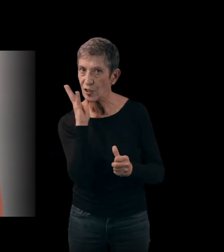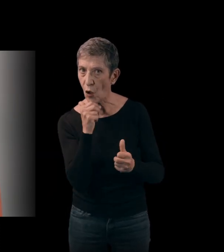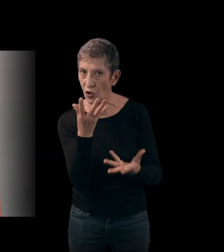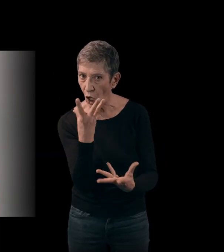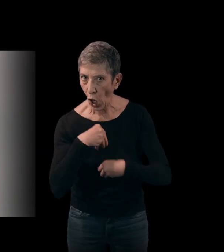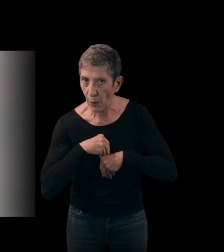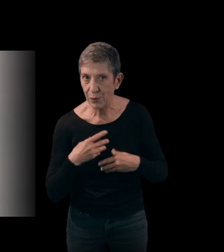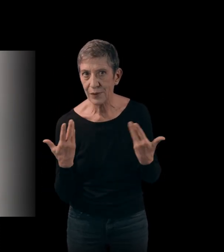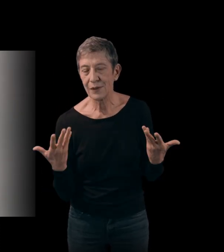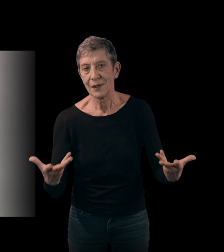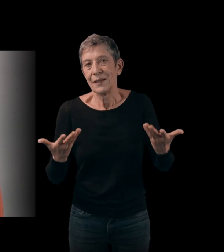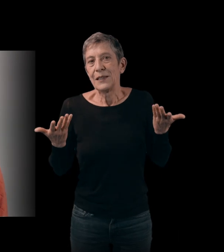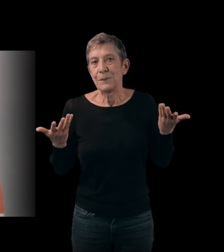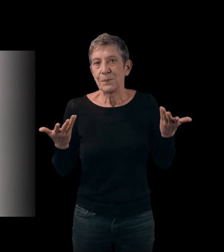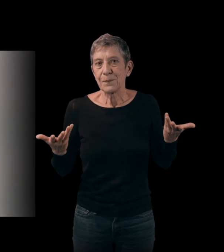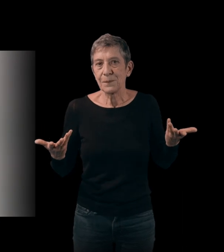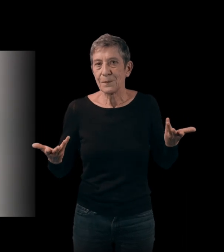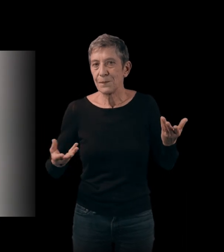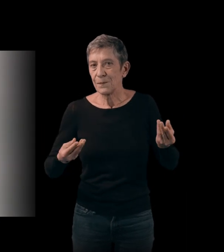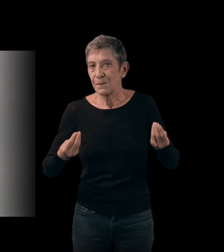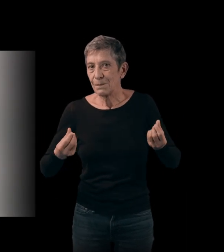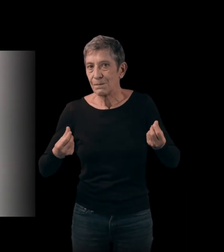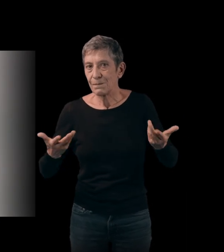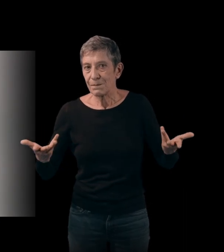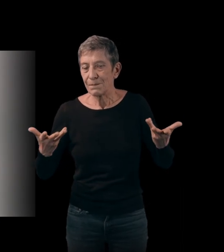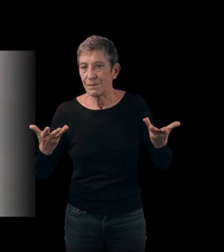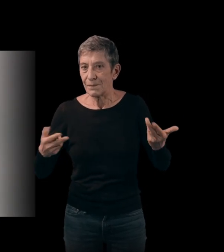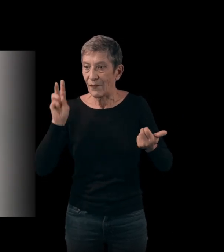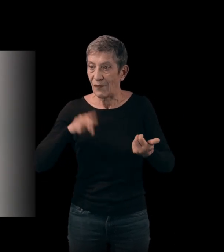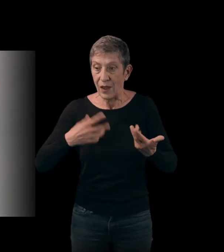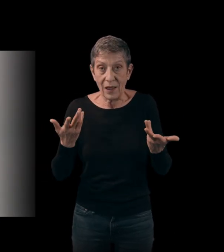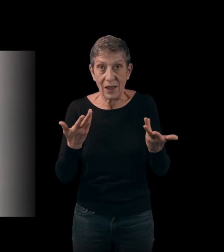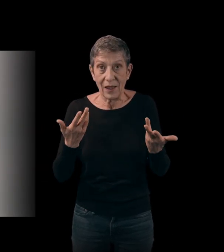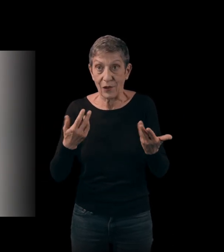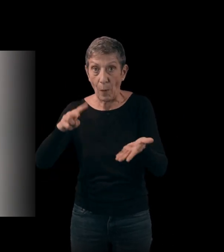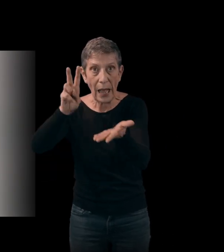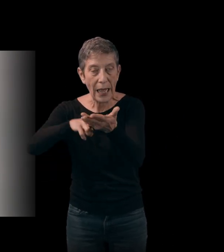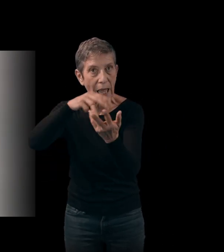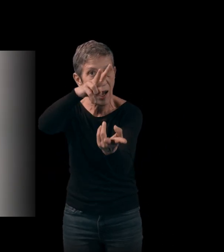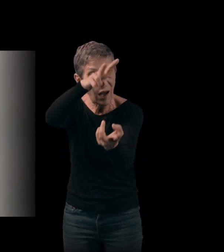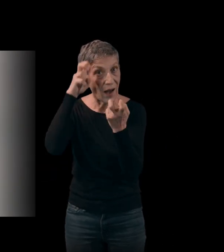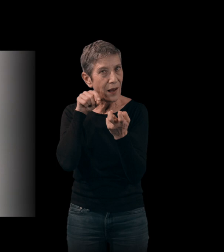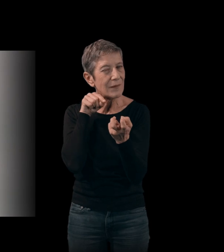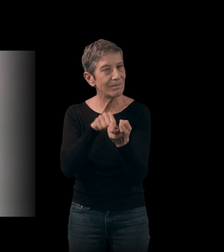C'est un autre chemin d'appréhension du réel ou de la vérité qui n'est